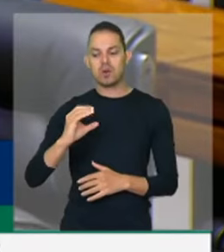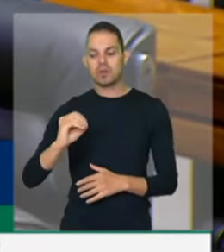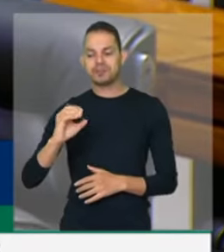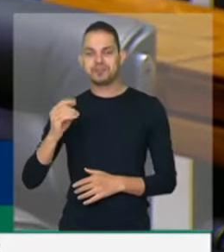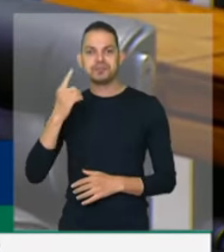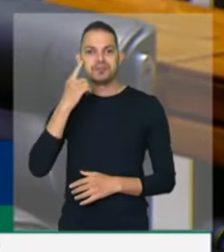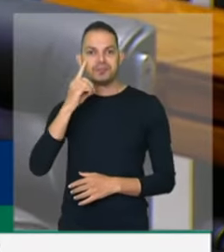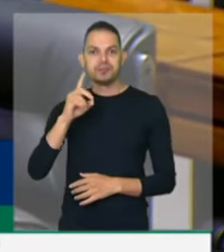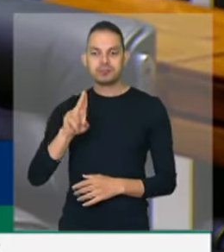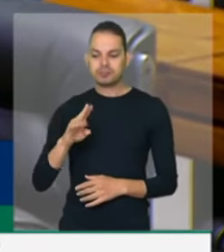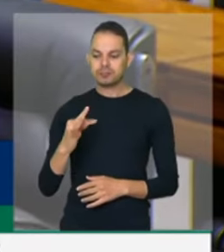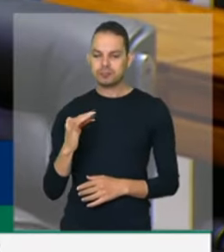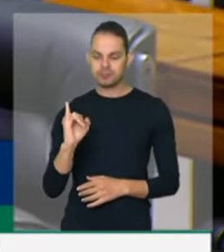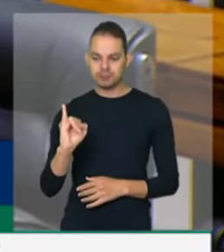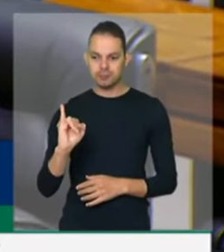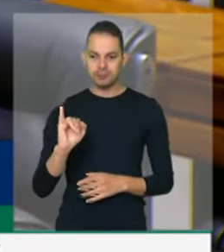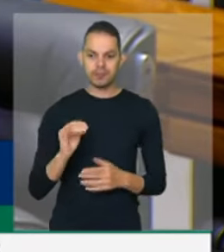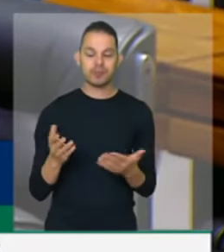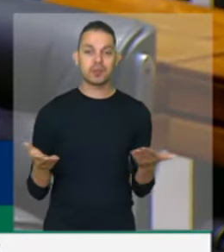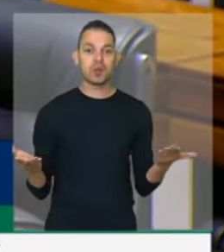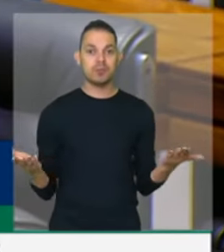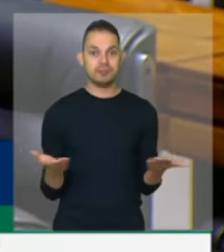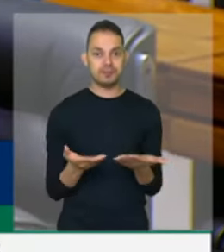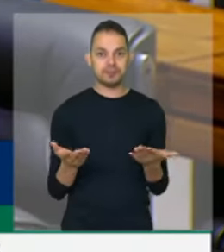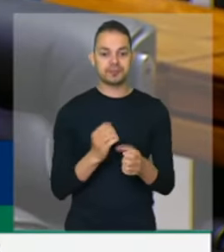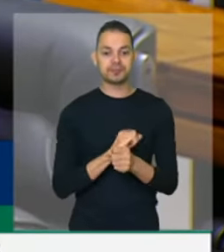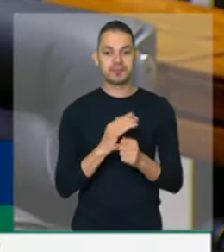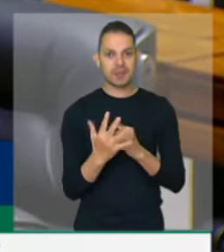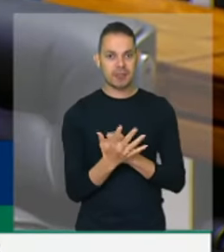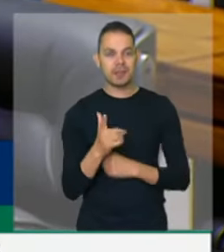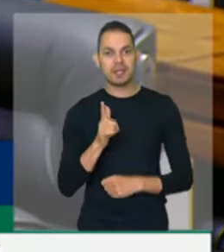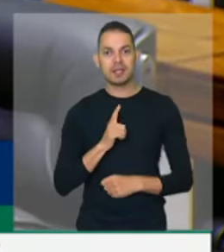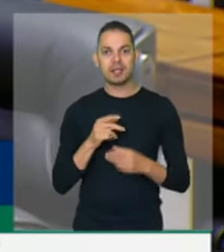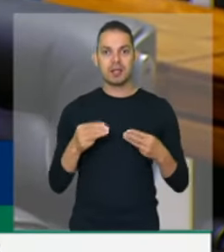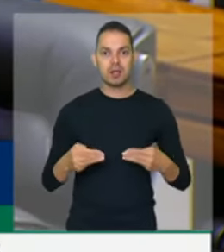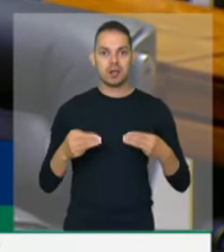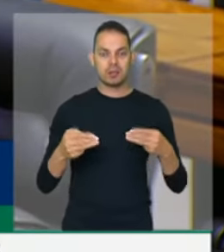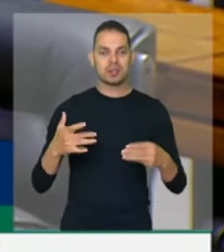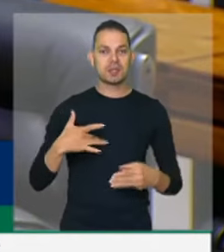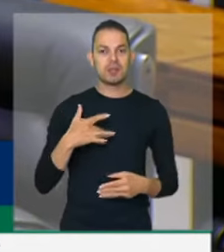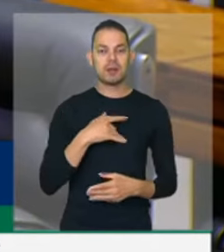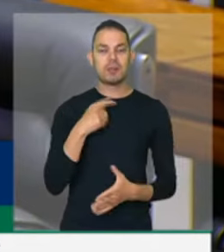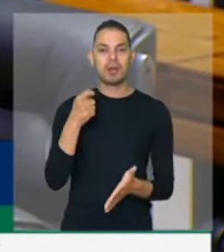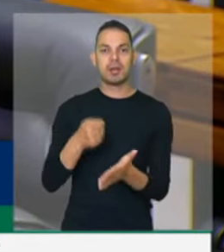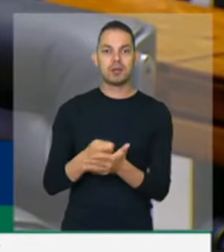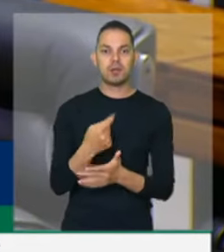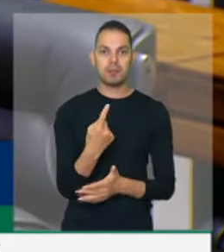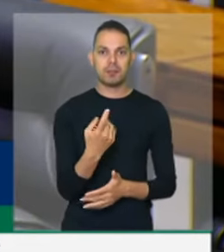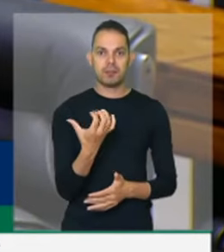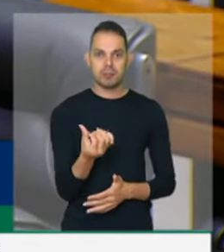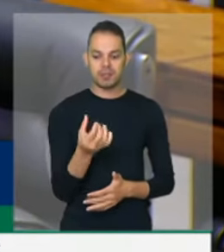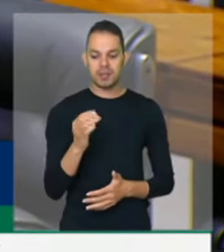A PANDEMIA, O MINISTÉRIO DA SAÚDE ESTÁ PAGANDO 1600 REAIS A DIÁRIA DE UTI E AINDA NÃO TEMOS LEITOS SUFICIENTES NO PAÍS. TEMOS A